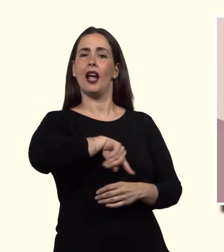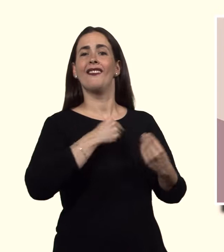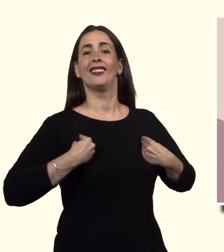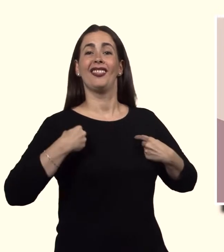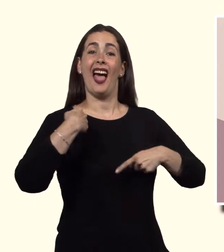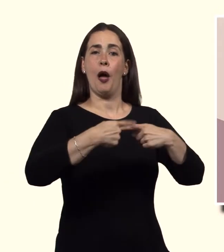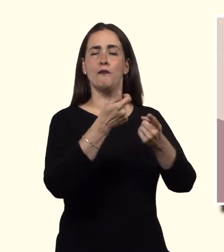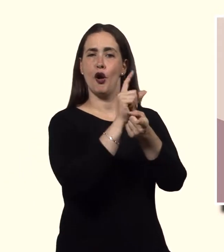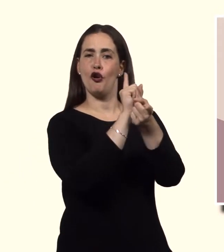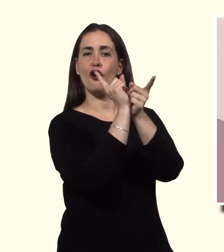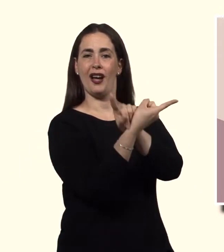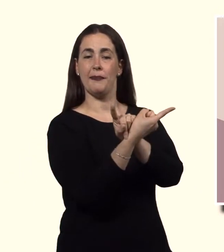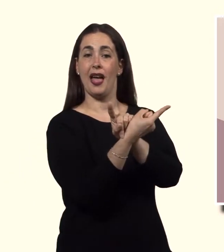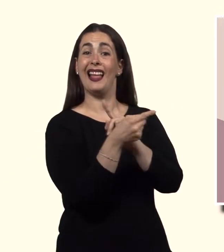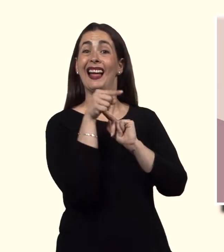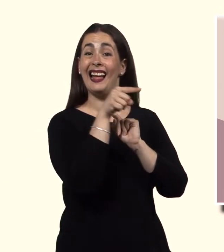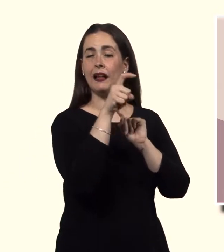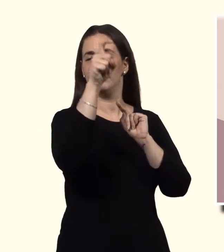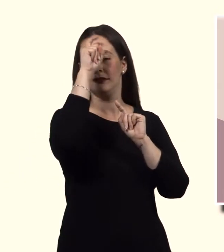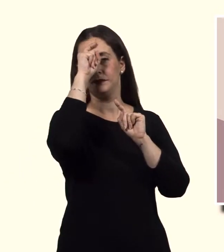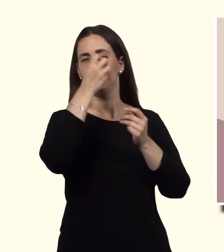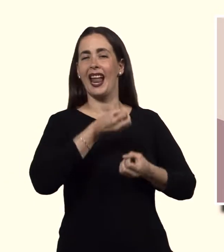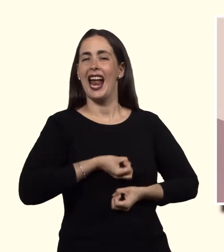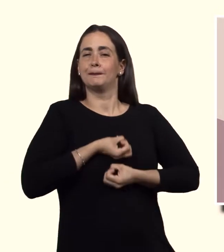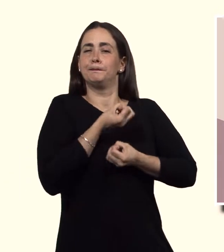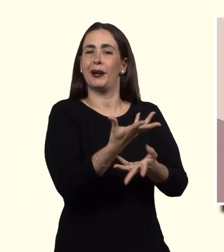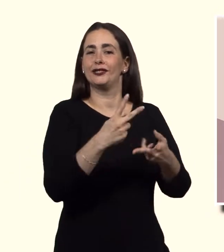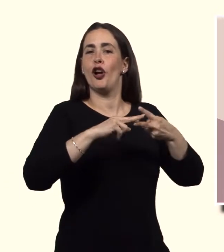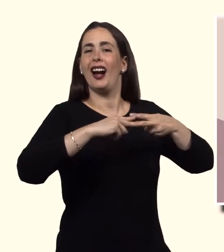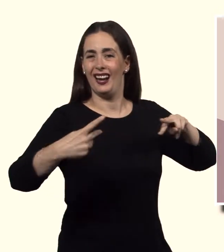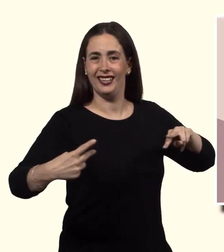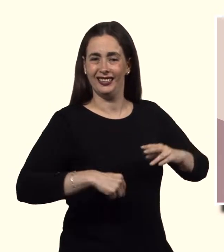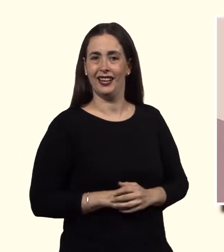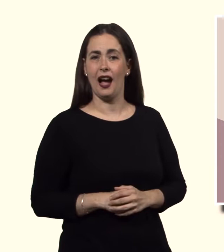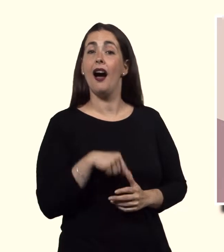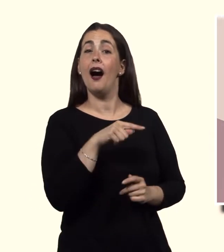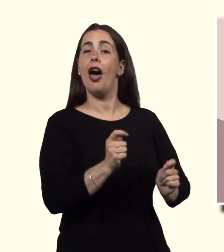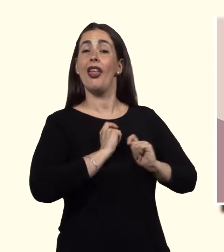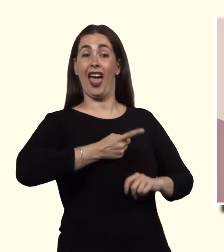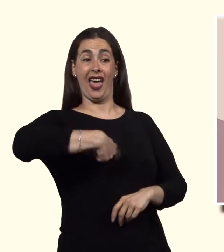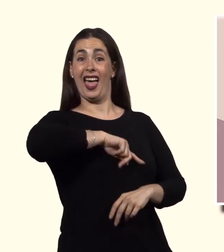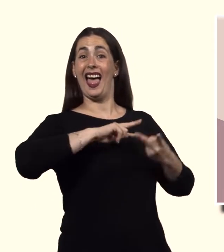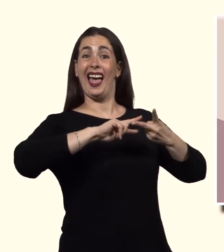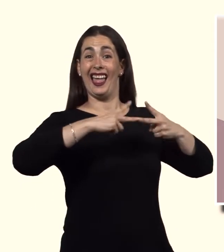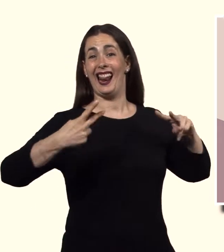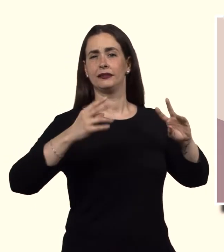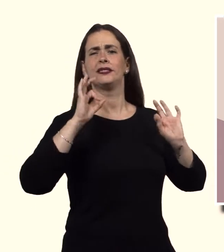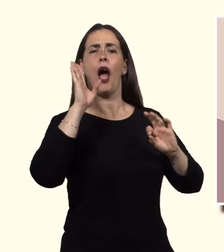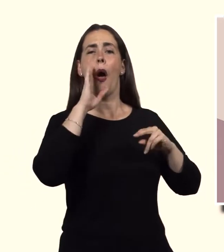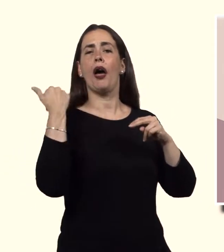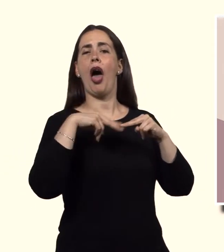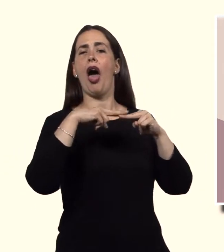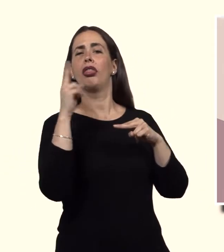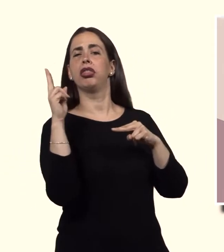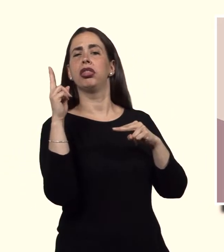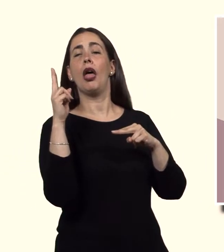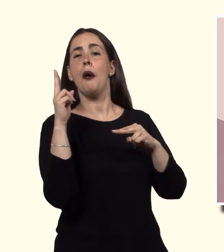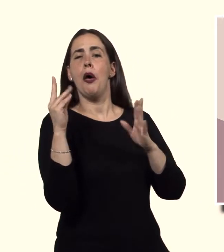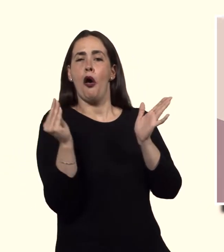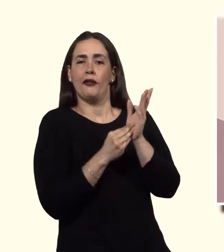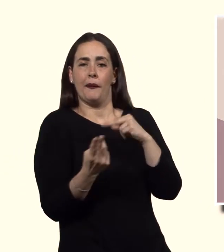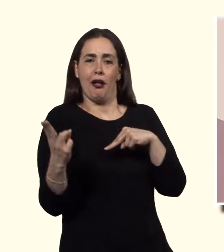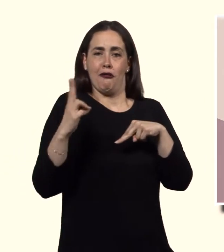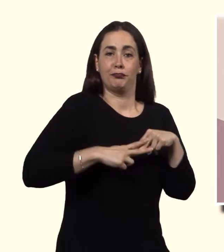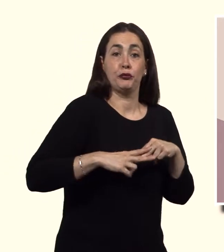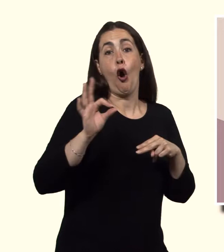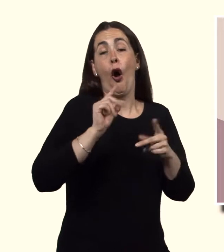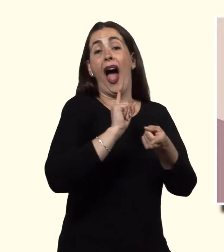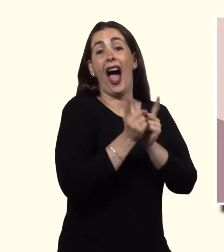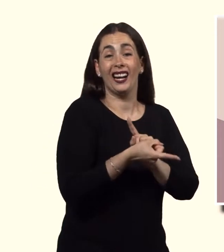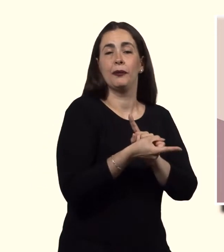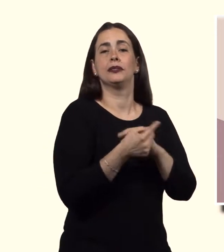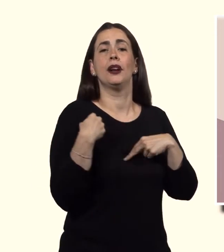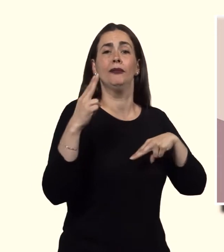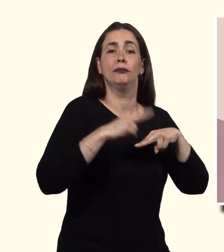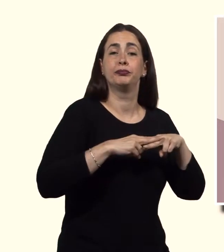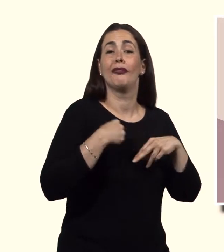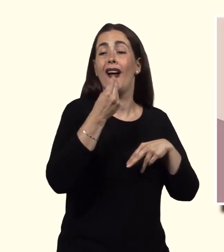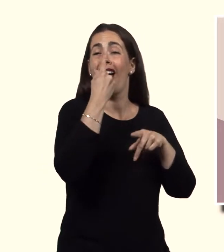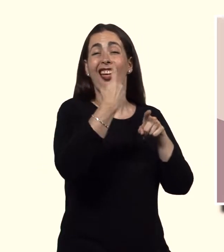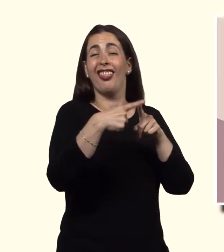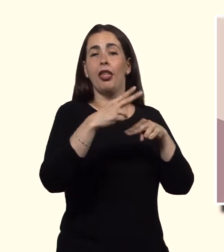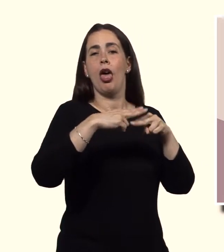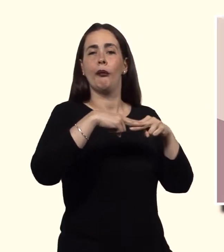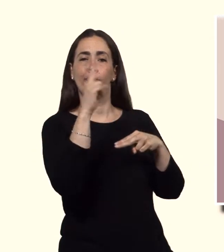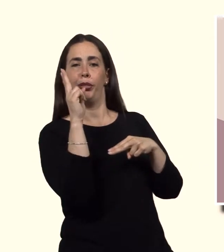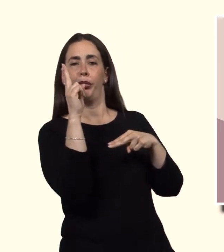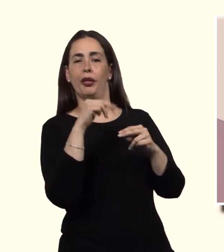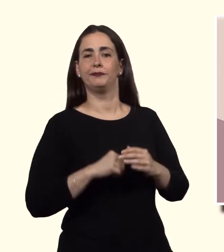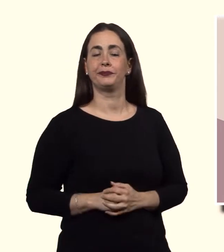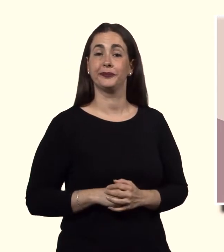S’anomena expressió epigenètica i fa que uns gens que teníem desactivats, s’activin o a l’inrevés.